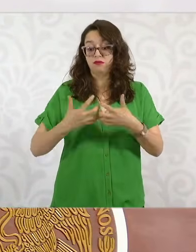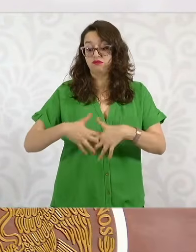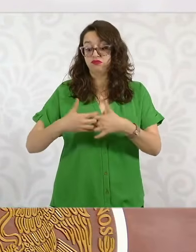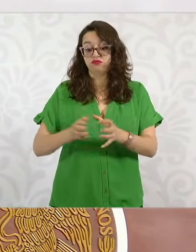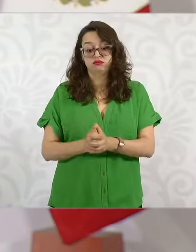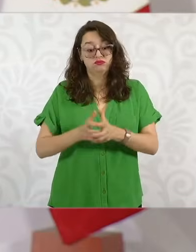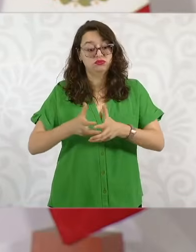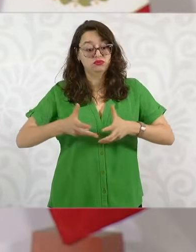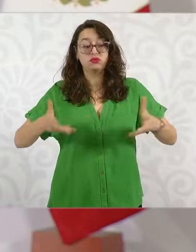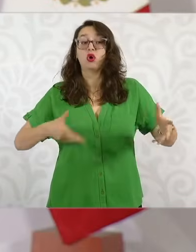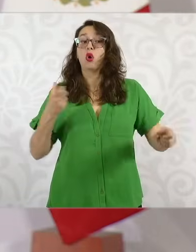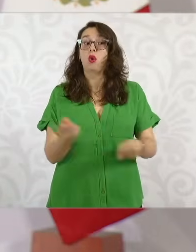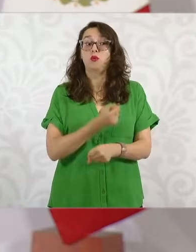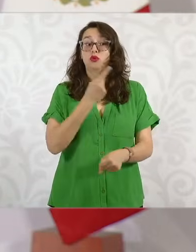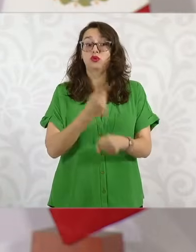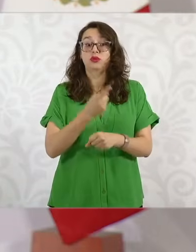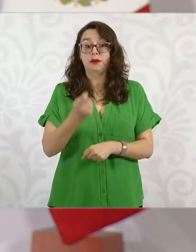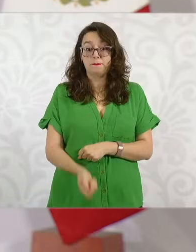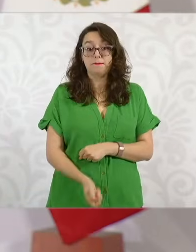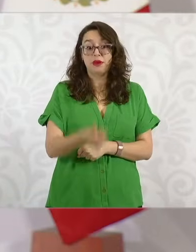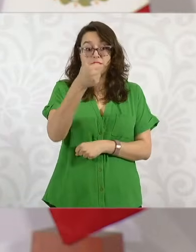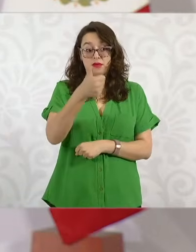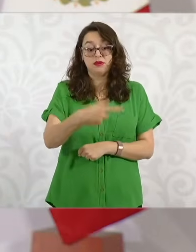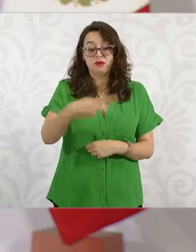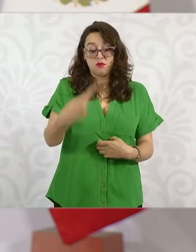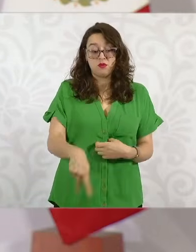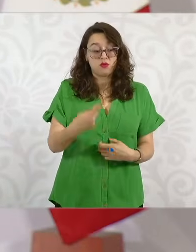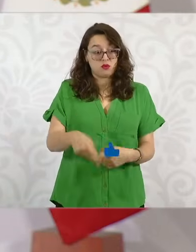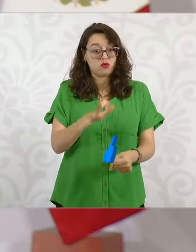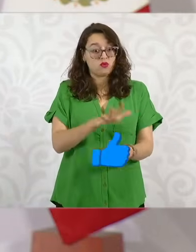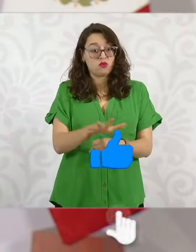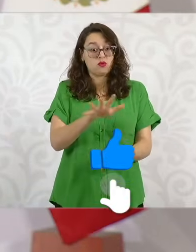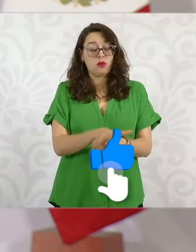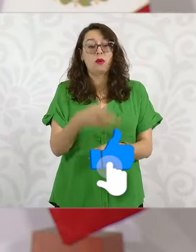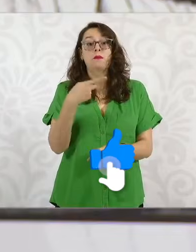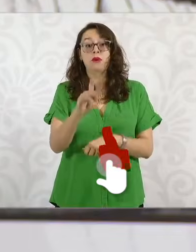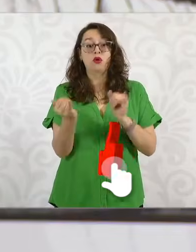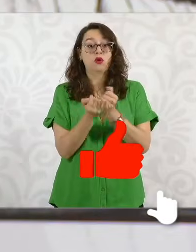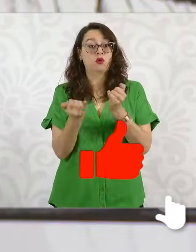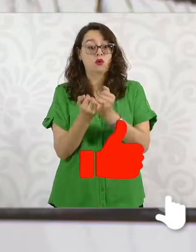atender el mercado interno y consolidarse como una plataforma farmacéutica para América.